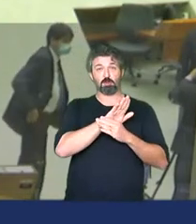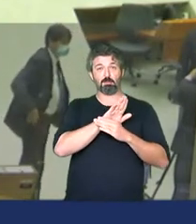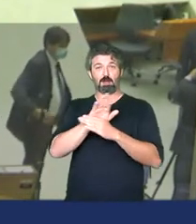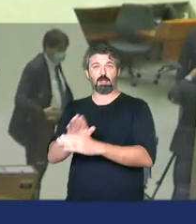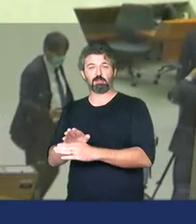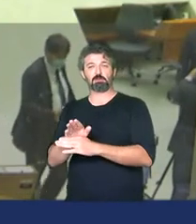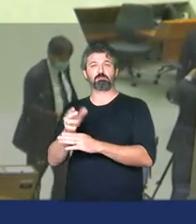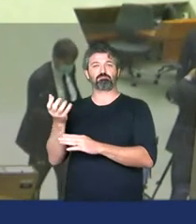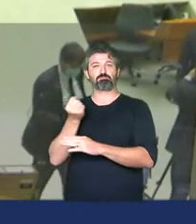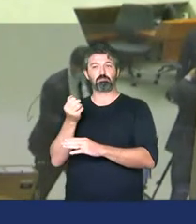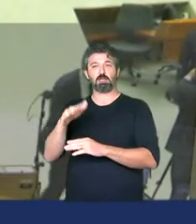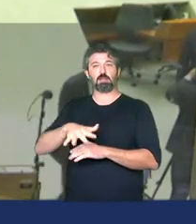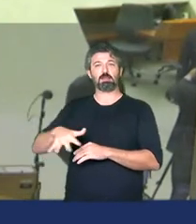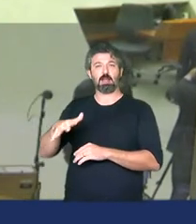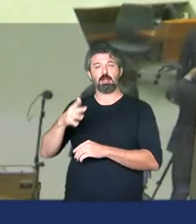QUE... PREVÊUM... UM RECURSO EMERGENCIAL PARA O SETOR